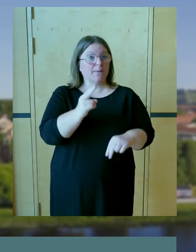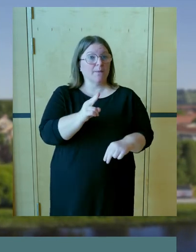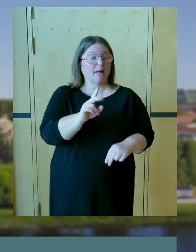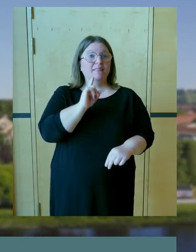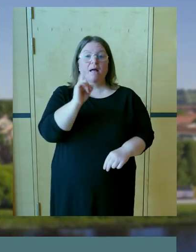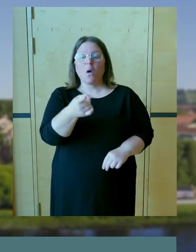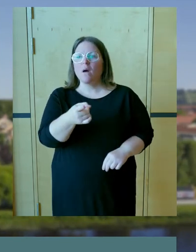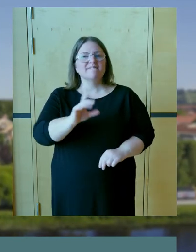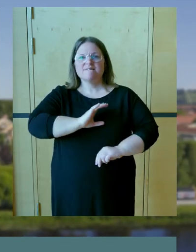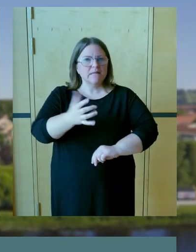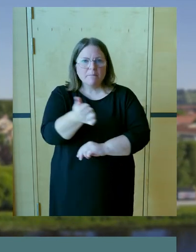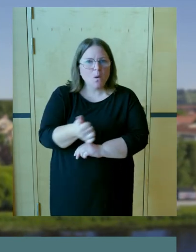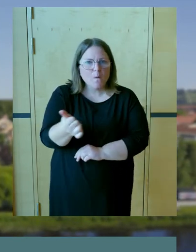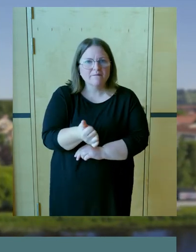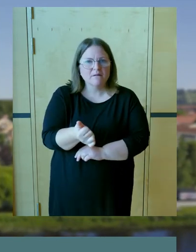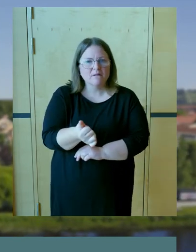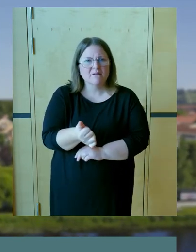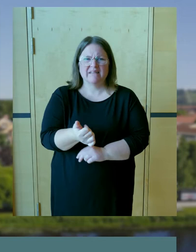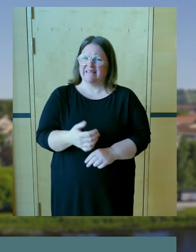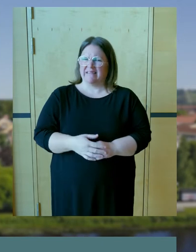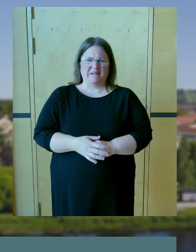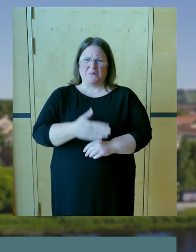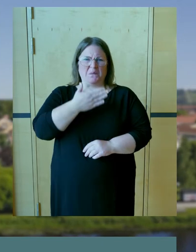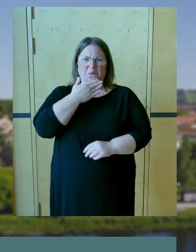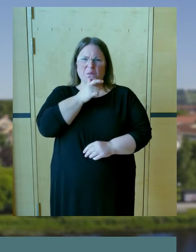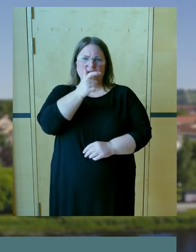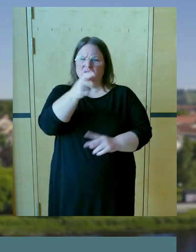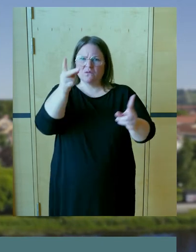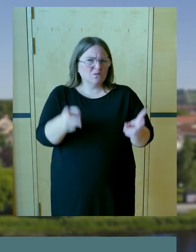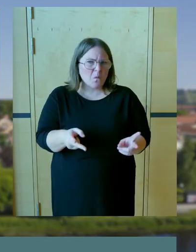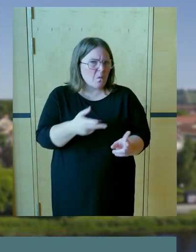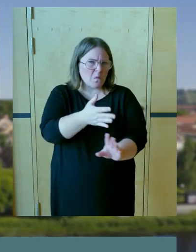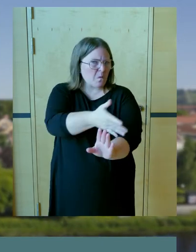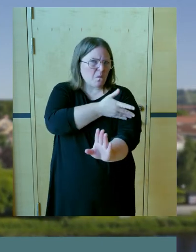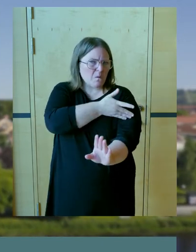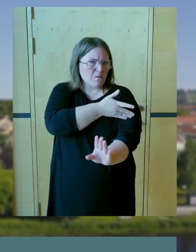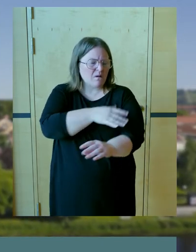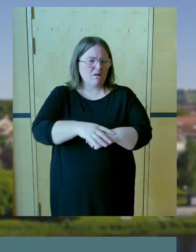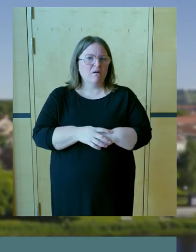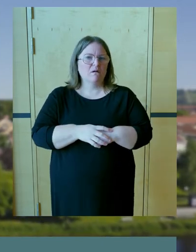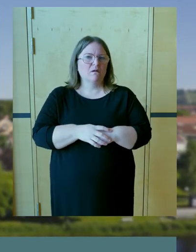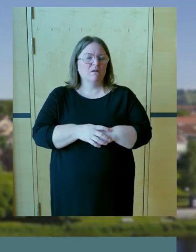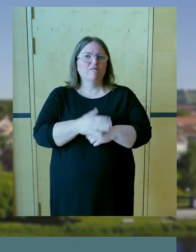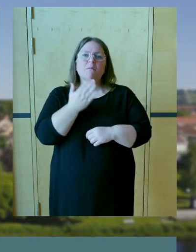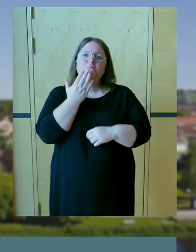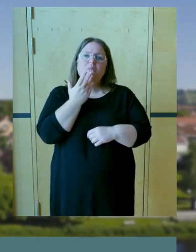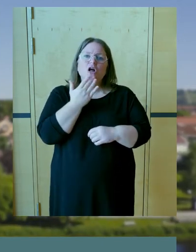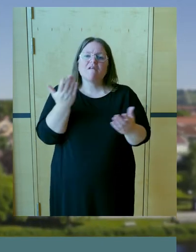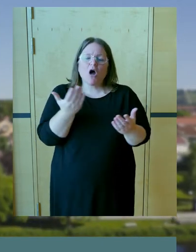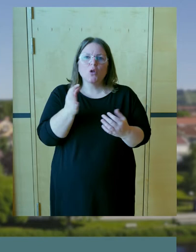Aldrig sagt Jag tycker inte att det är så man uttryckt sig Du kan göra prata om hur man matchar behovet när När